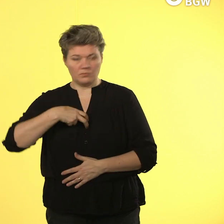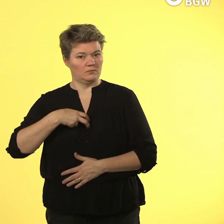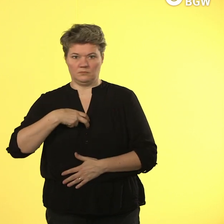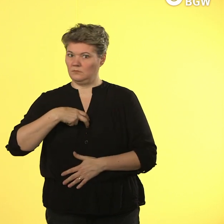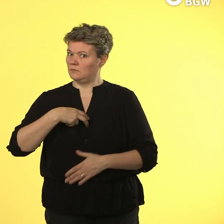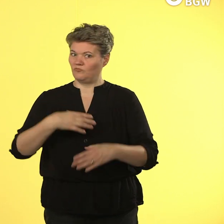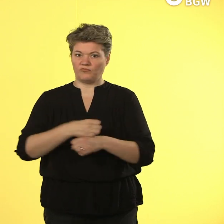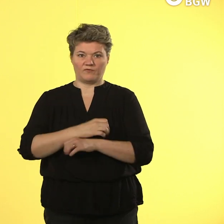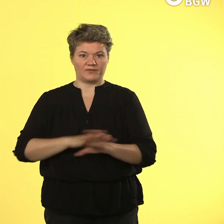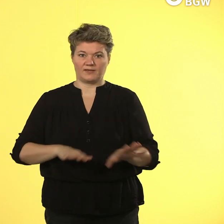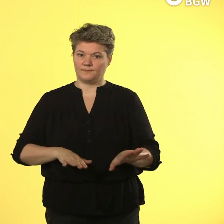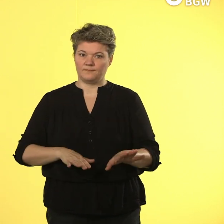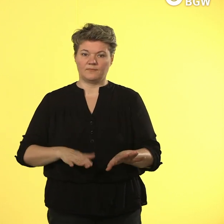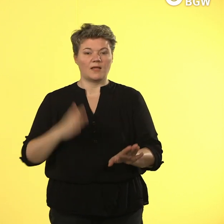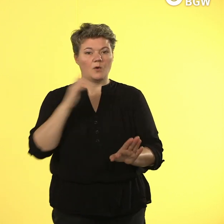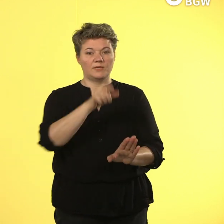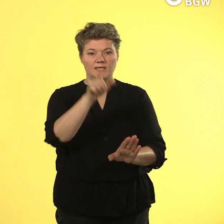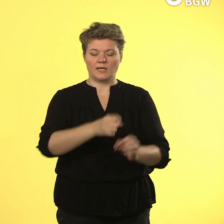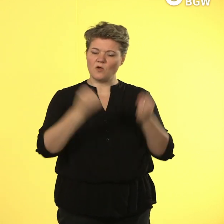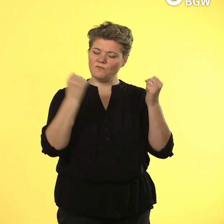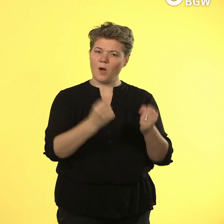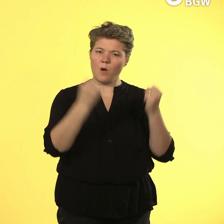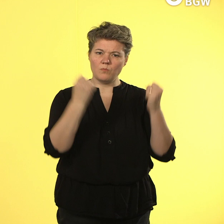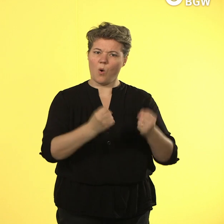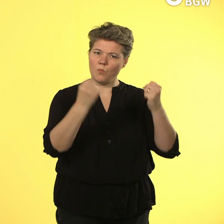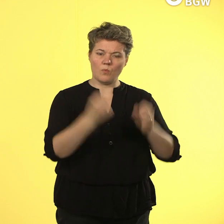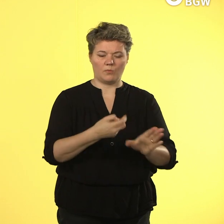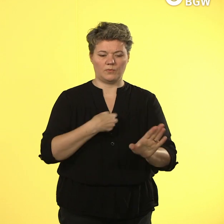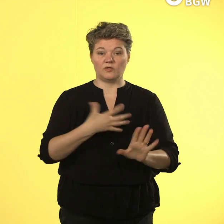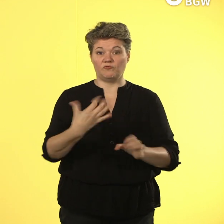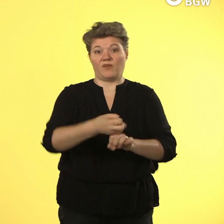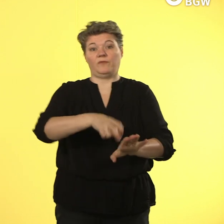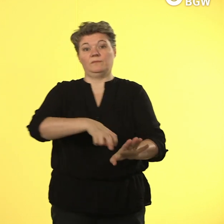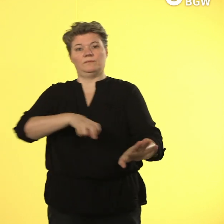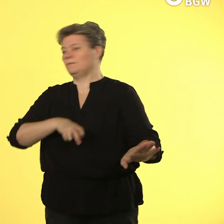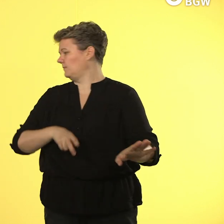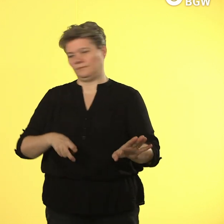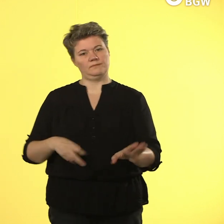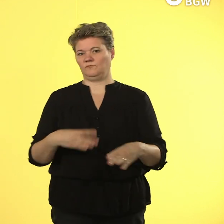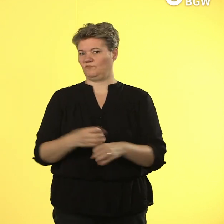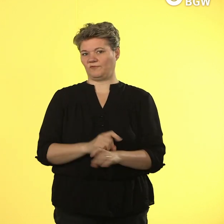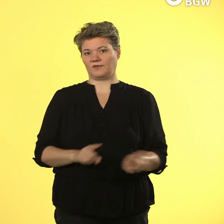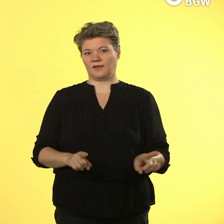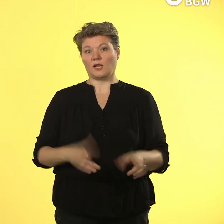das geht da nicht gut. Was auch gar nicht gut geht: Neues ausprobieren. Kreativ sein.